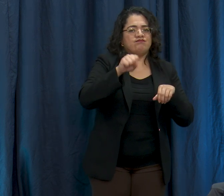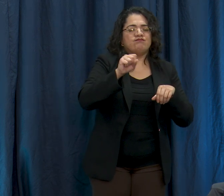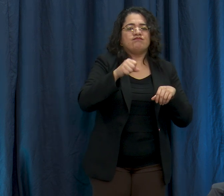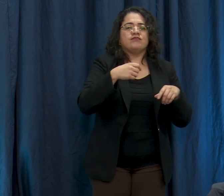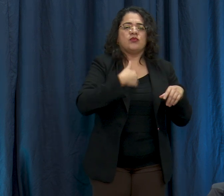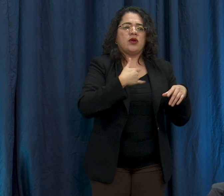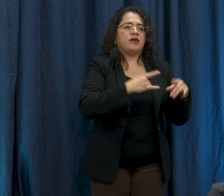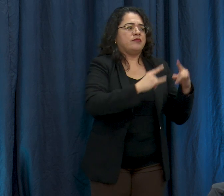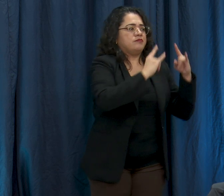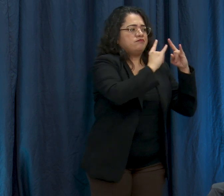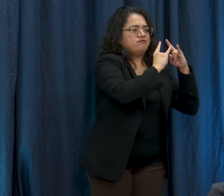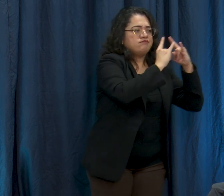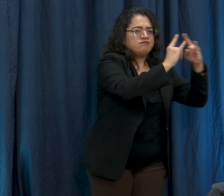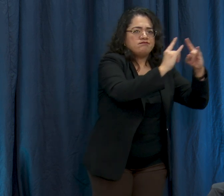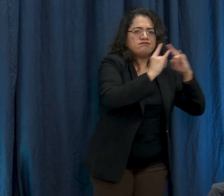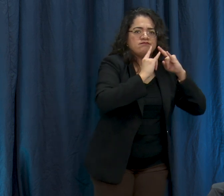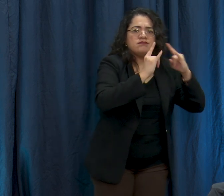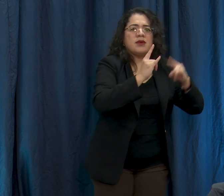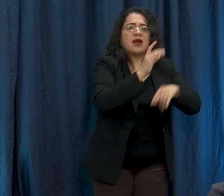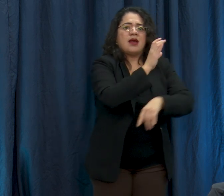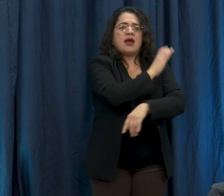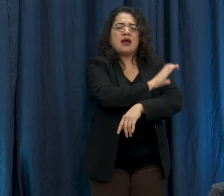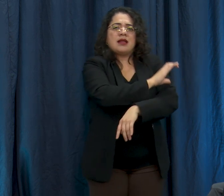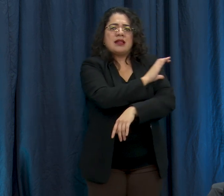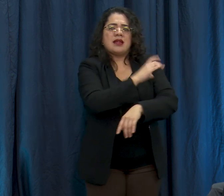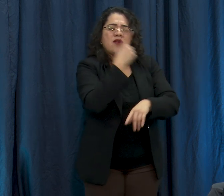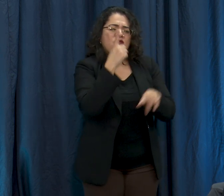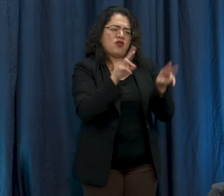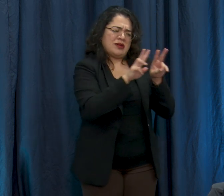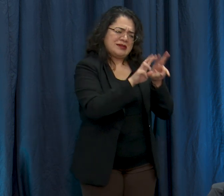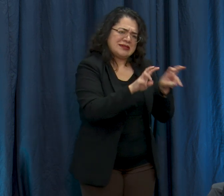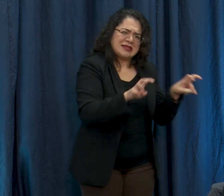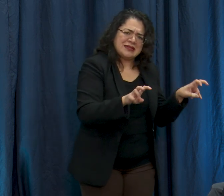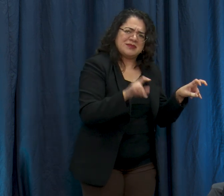para spittle abriendo una clinical evaluation como hemos hablado este